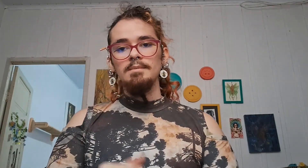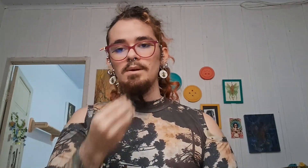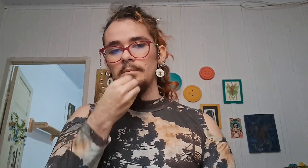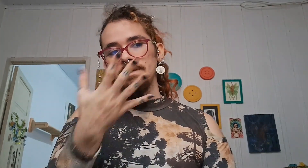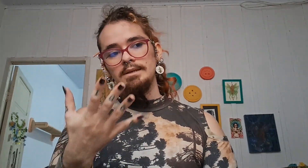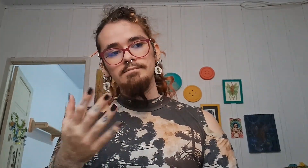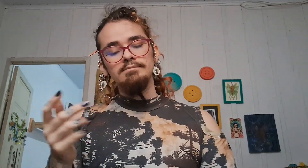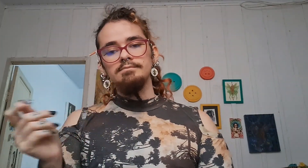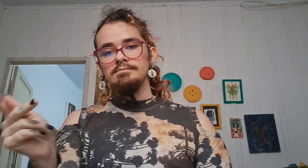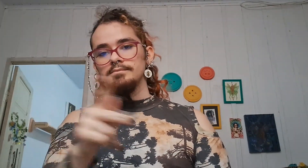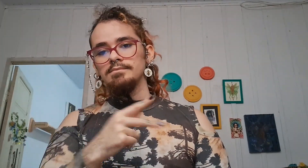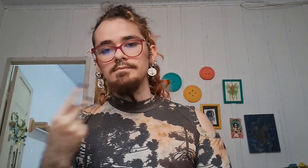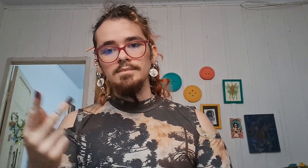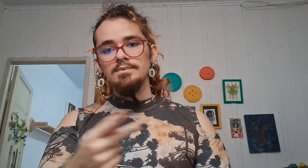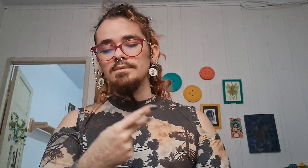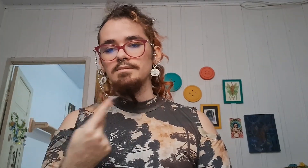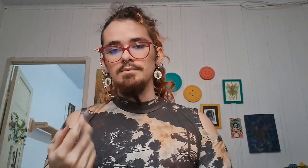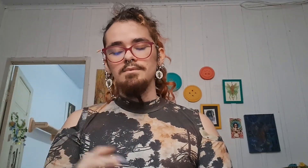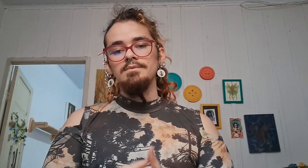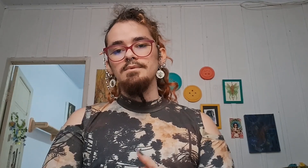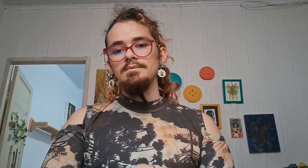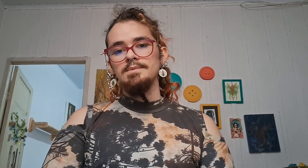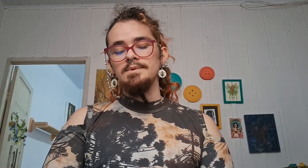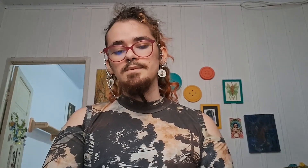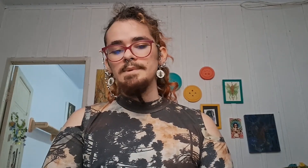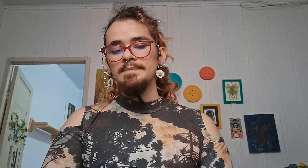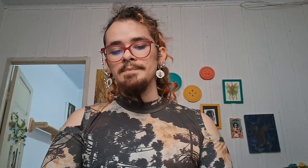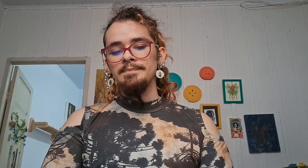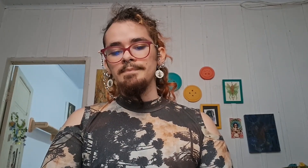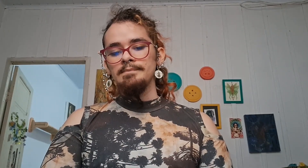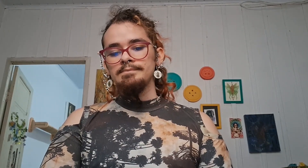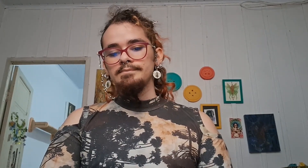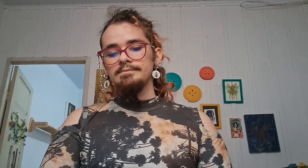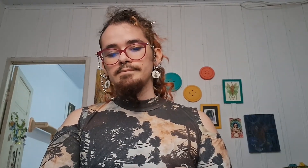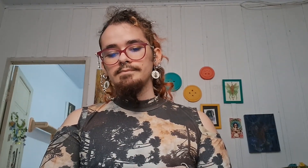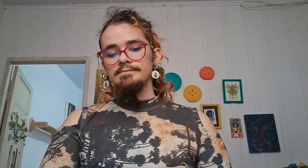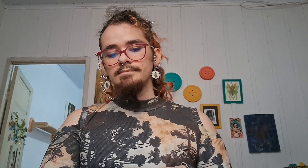e pro nosso bem